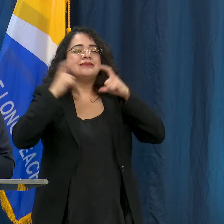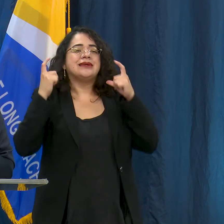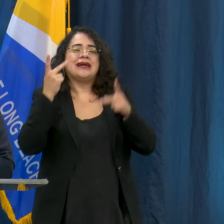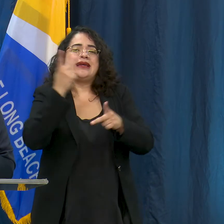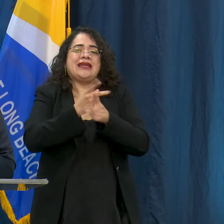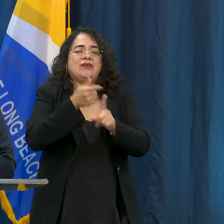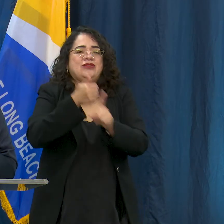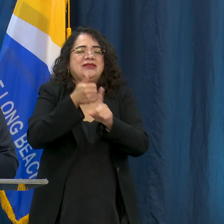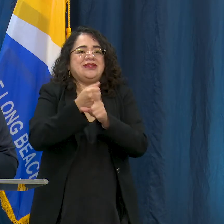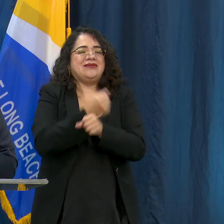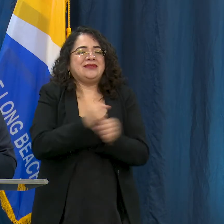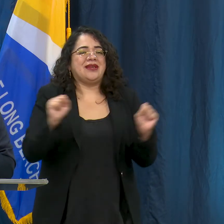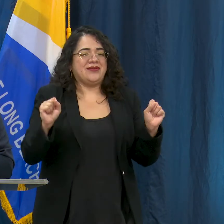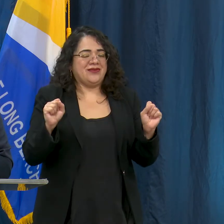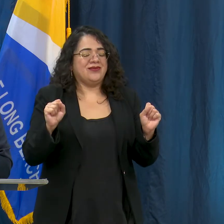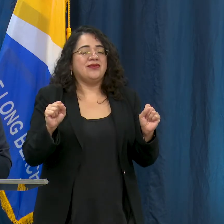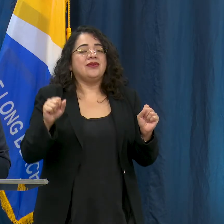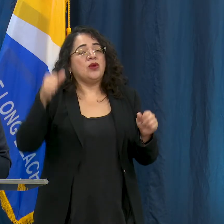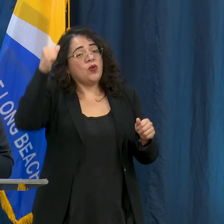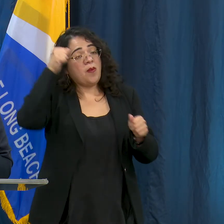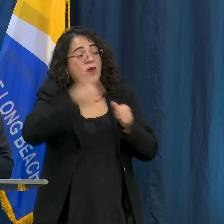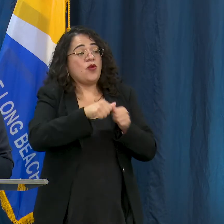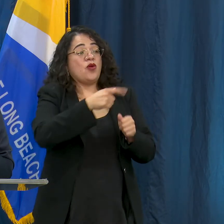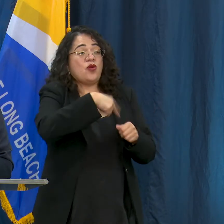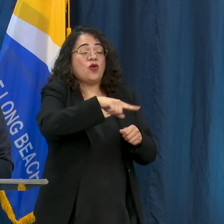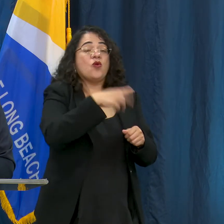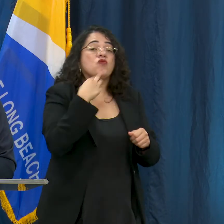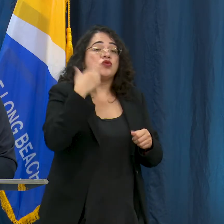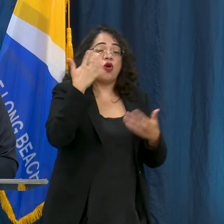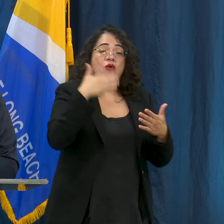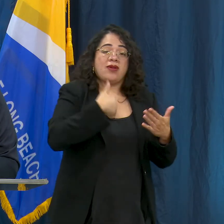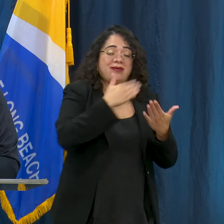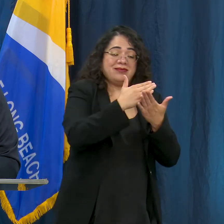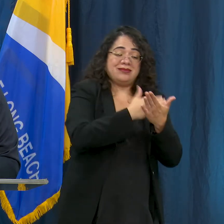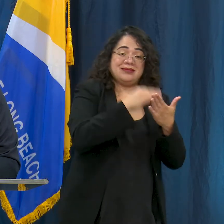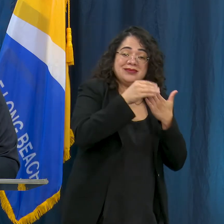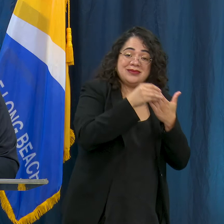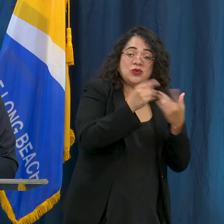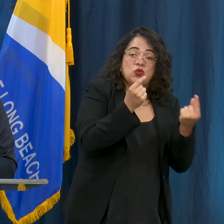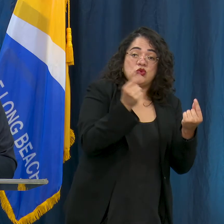scoper Torre's ciertas personas están extent --is a de usar protectors y ESO